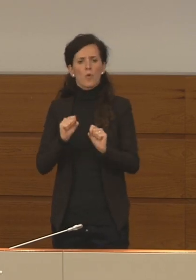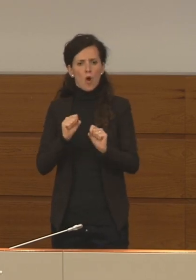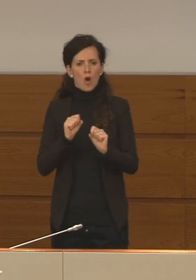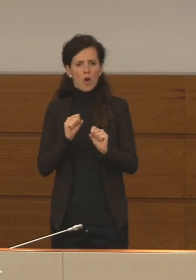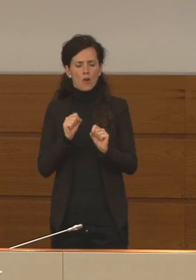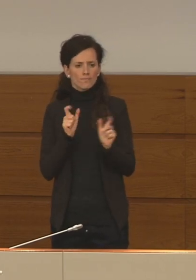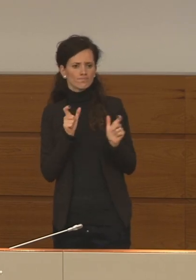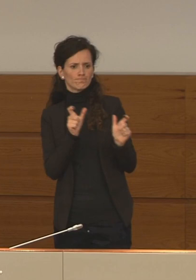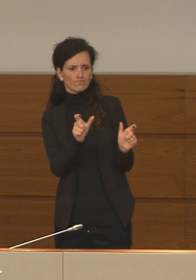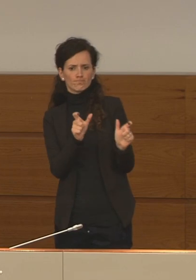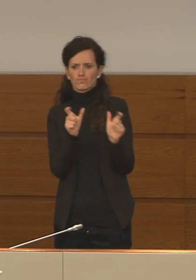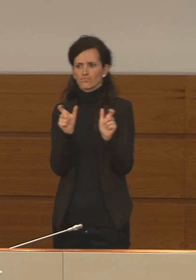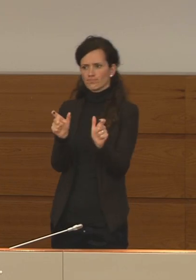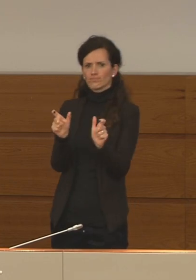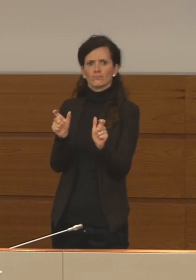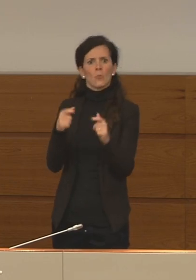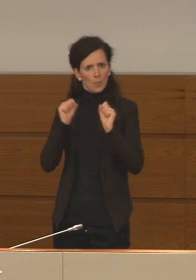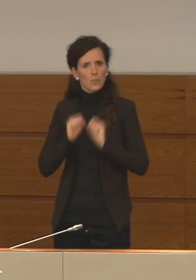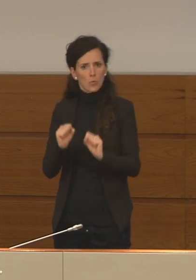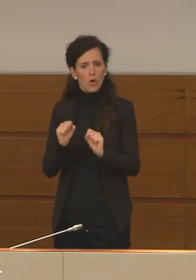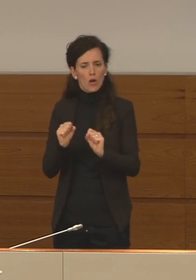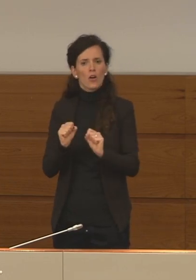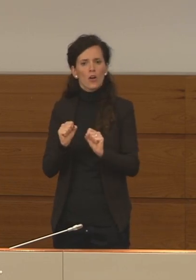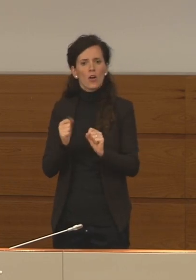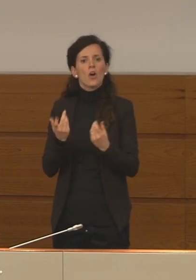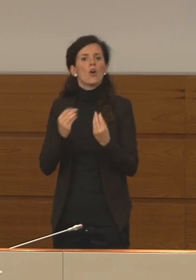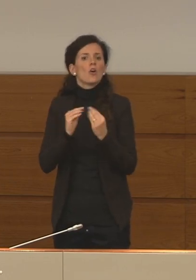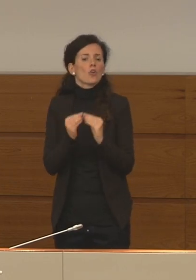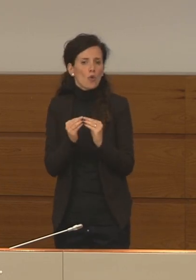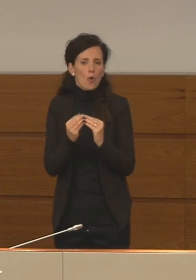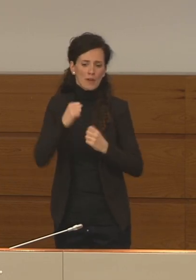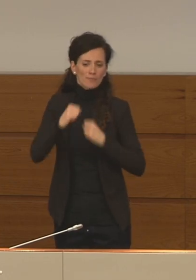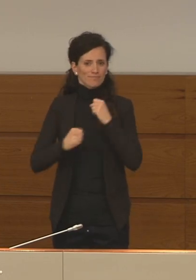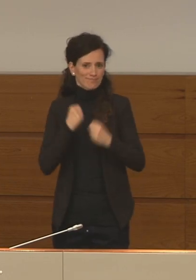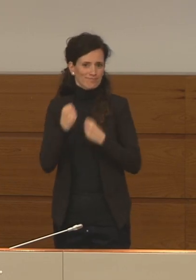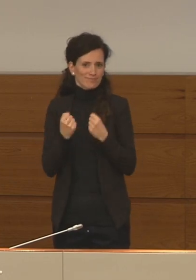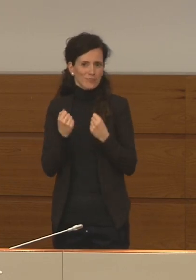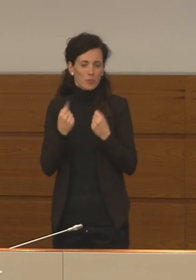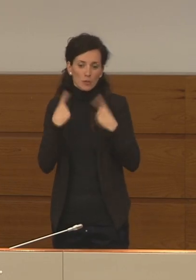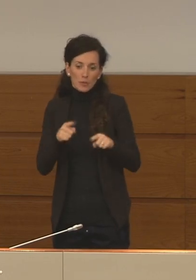attraverso un insieme di misure, in questo momento però le raccomandazioni